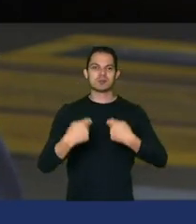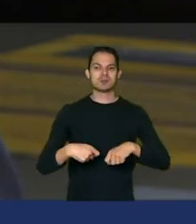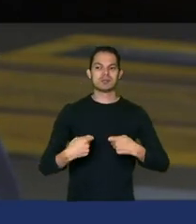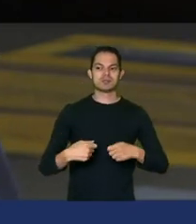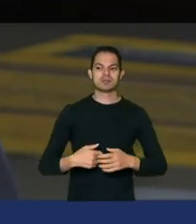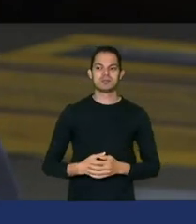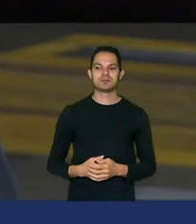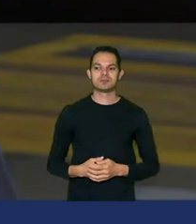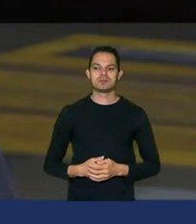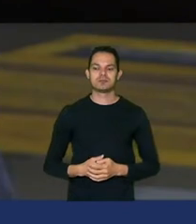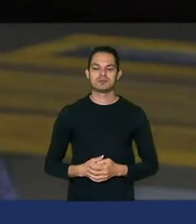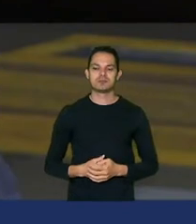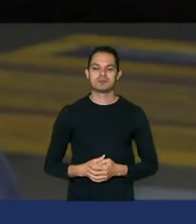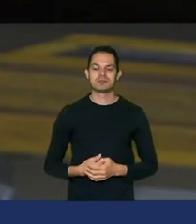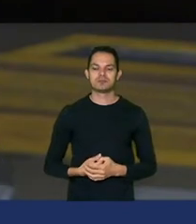SEJA FEITO DE MANEIRA TRANSPARENTE. SEJA FEITO DE